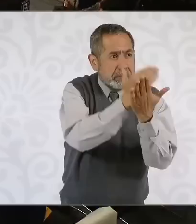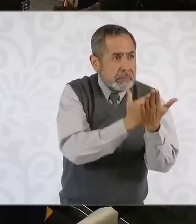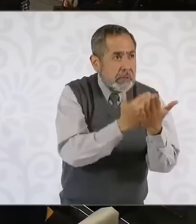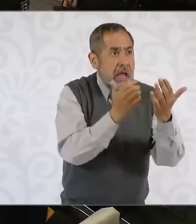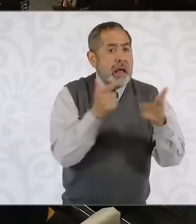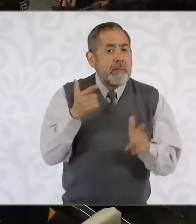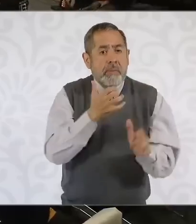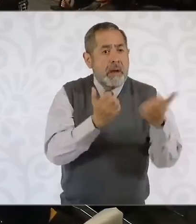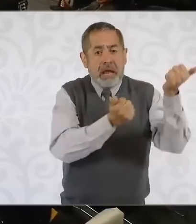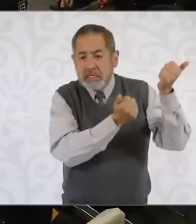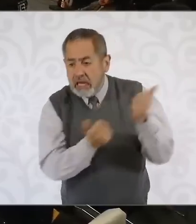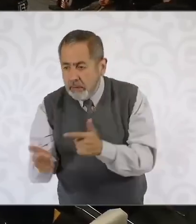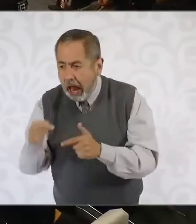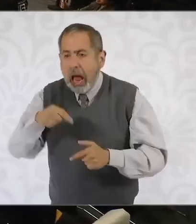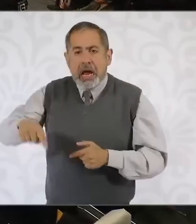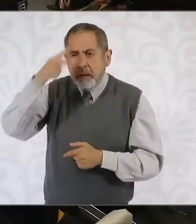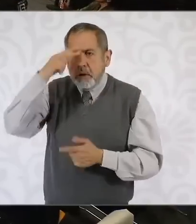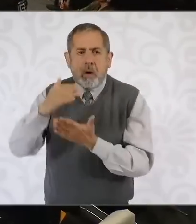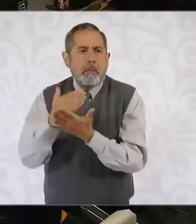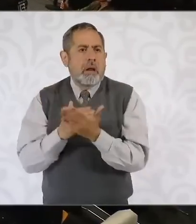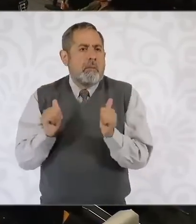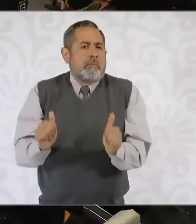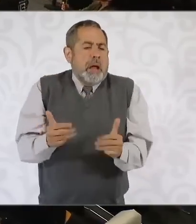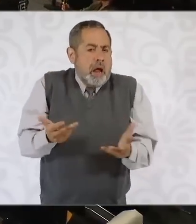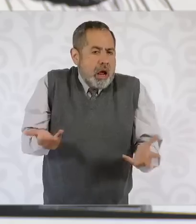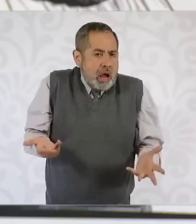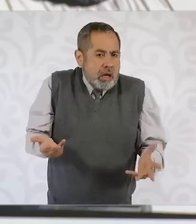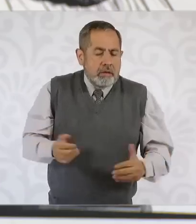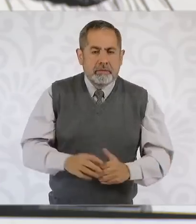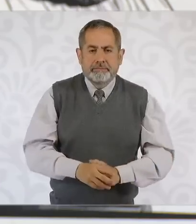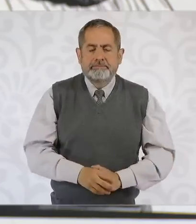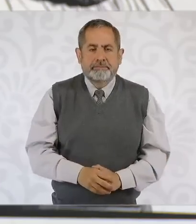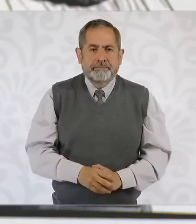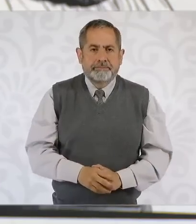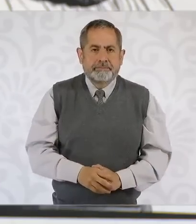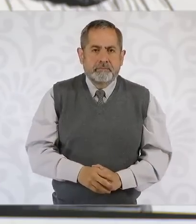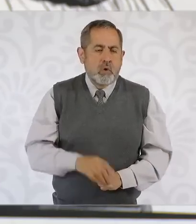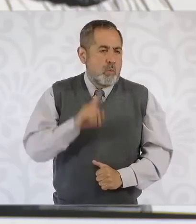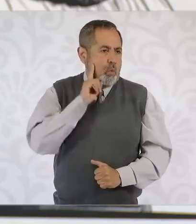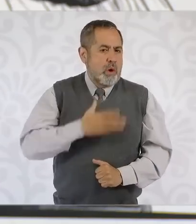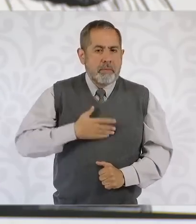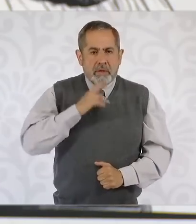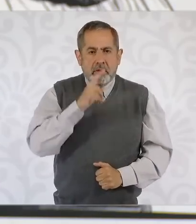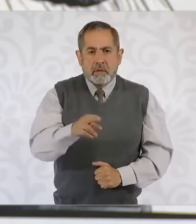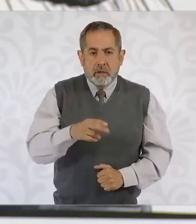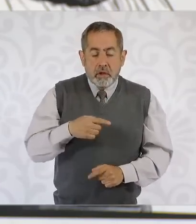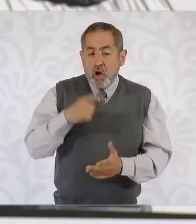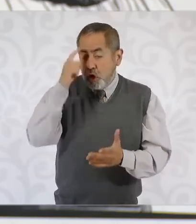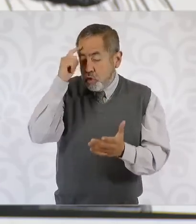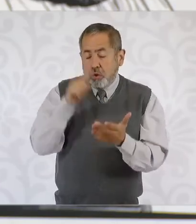creo que es algo muy importante inclusive en la conversación él no está muy informado yo le dije